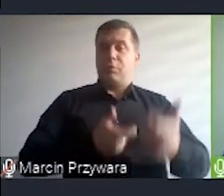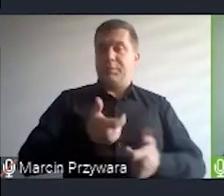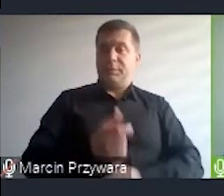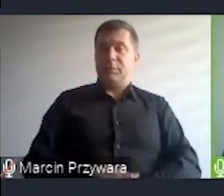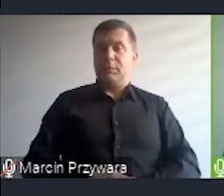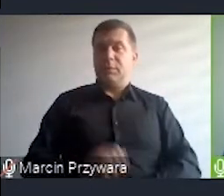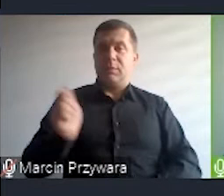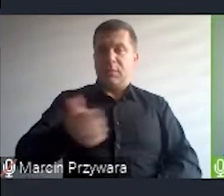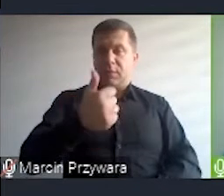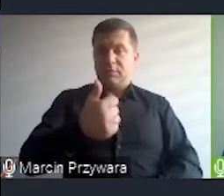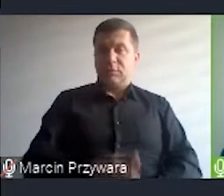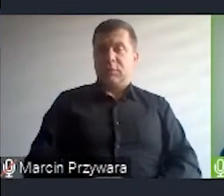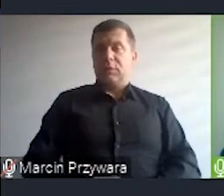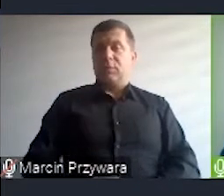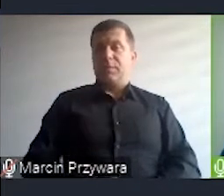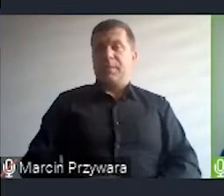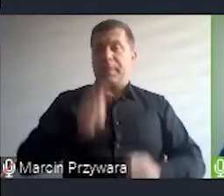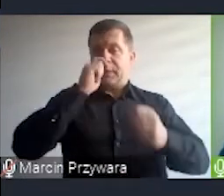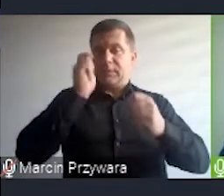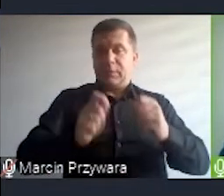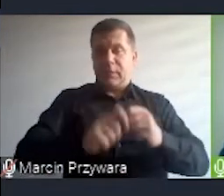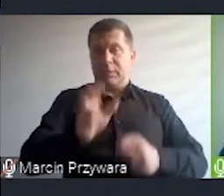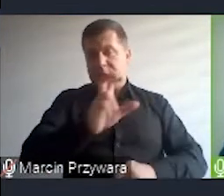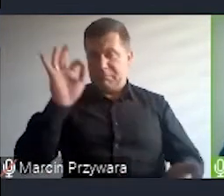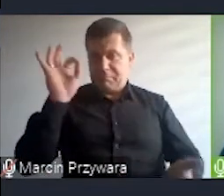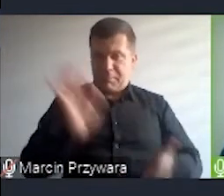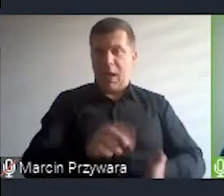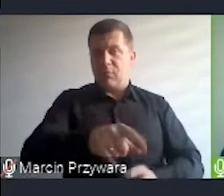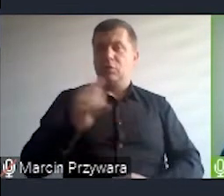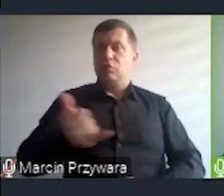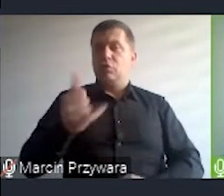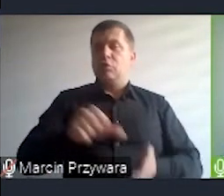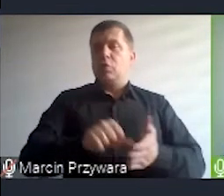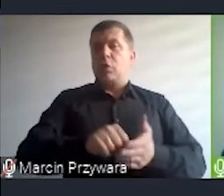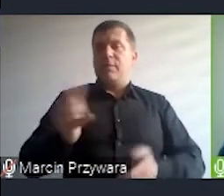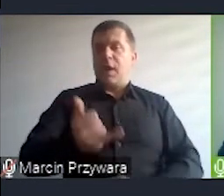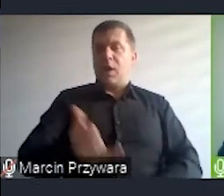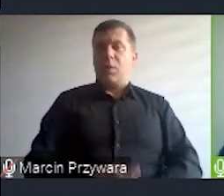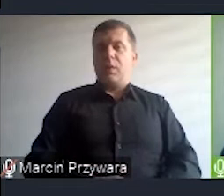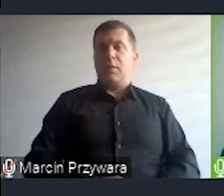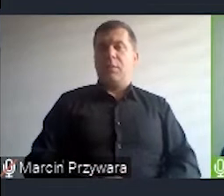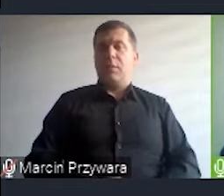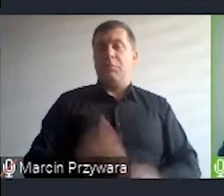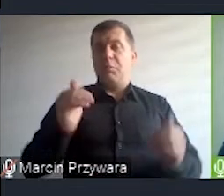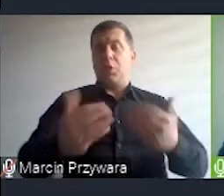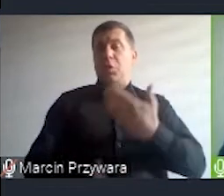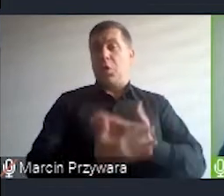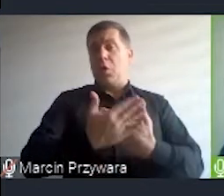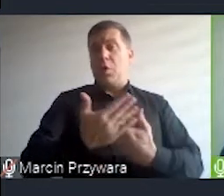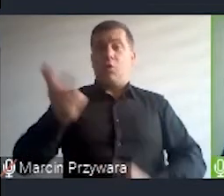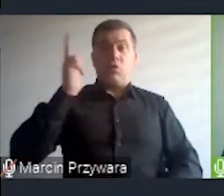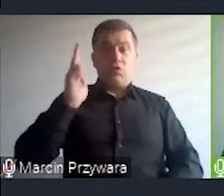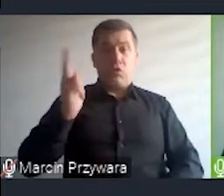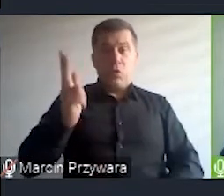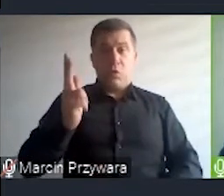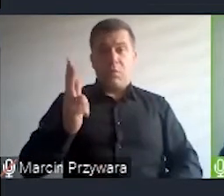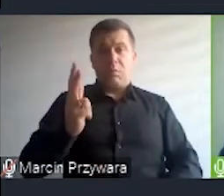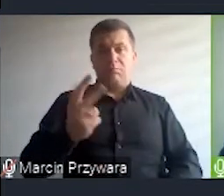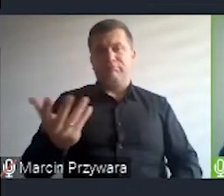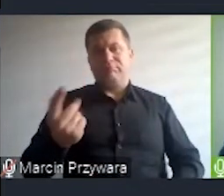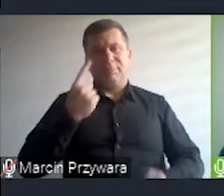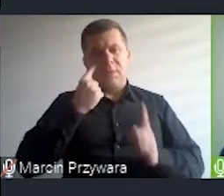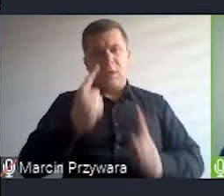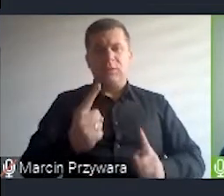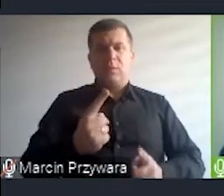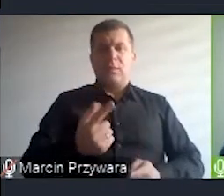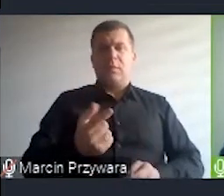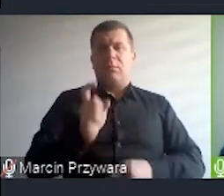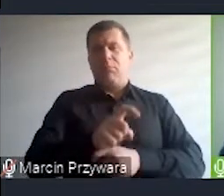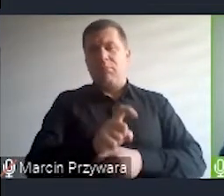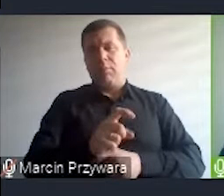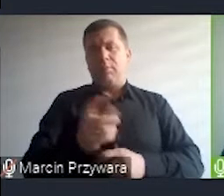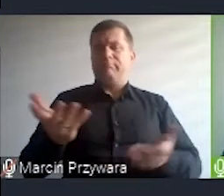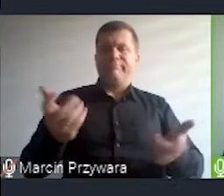Po pierwsze, sprawdzić czy to aby na pewno są środki trwałe, bo może się okazać, że ktoś niefrasobliwie zapisał,